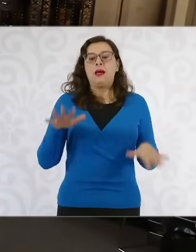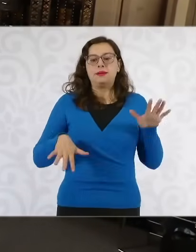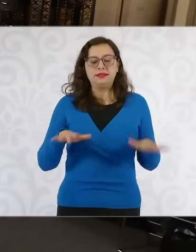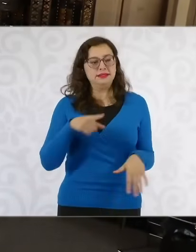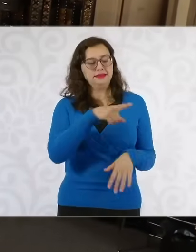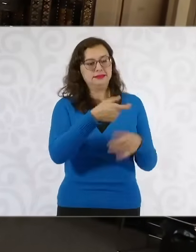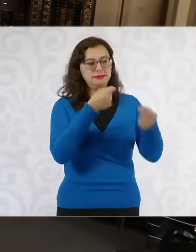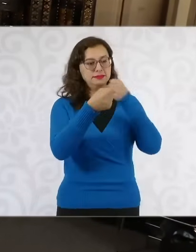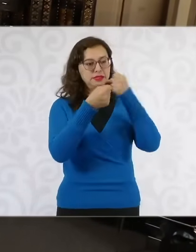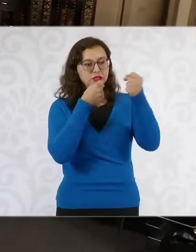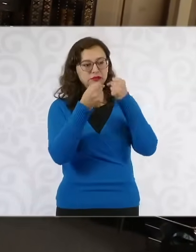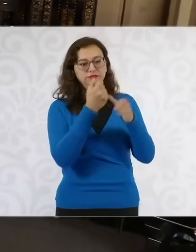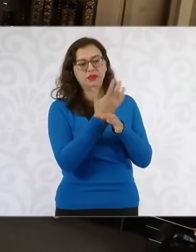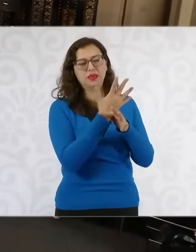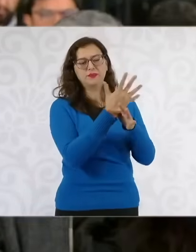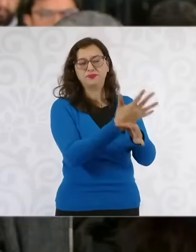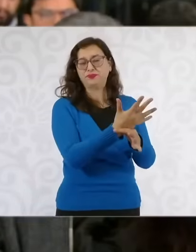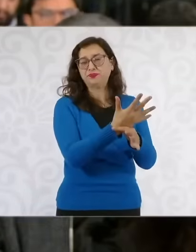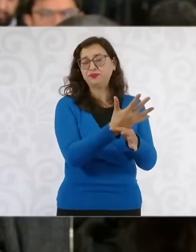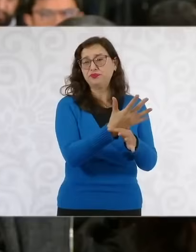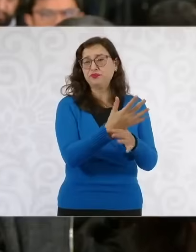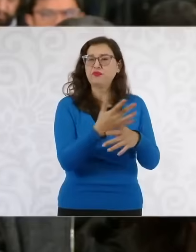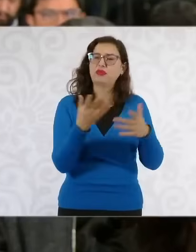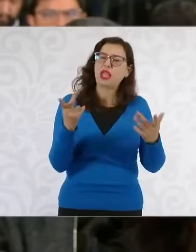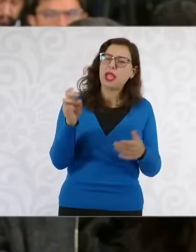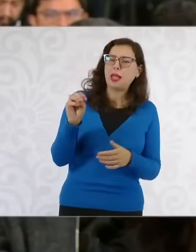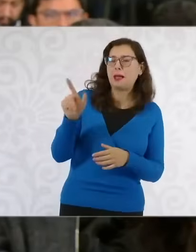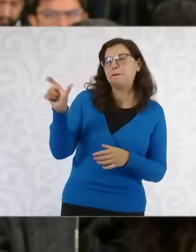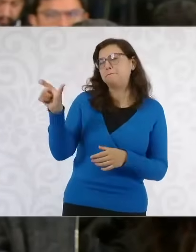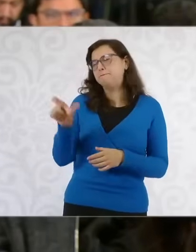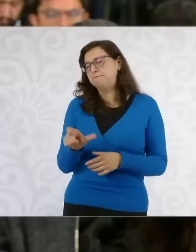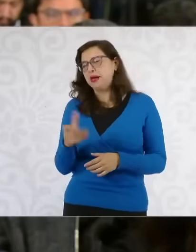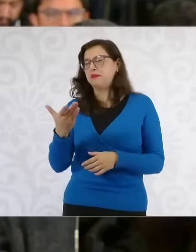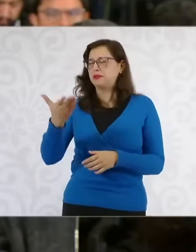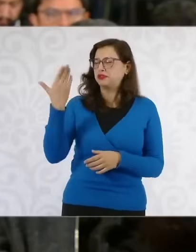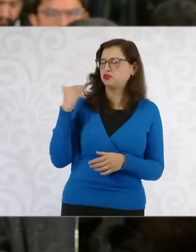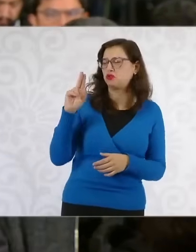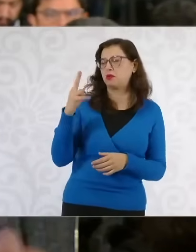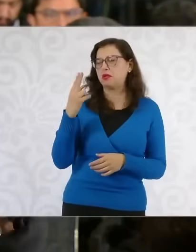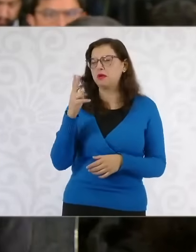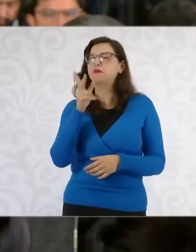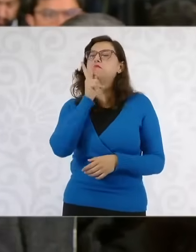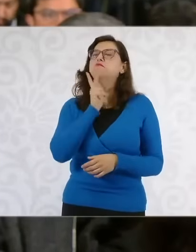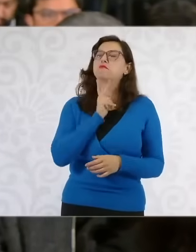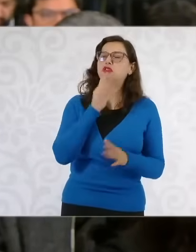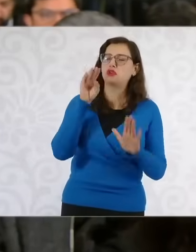bueno es que Pemex eh redujo su producción el mes de noviembre Sí pero todavía no ests bocas